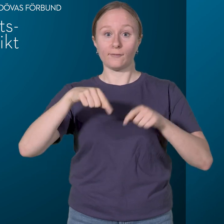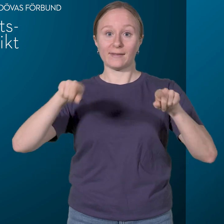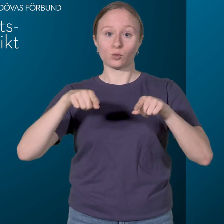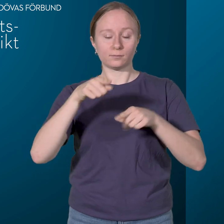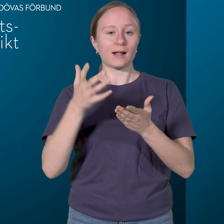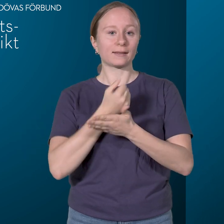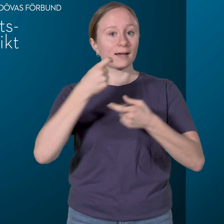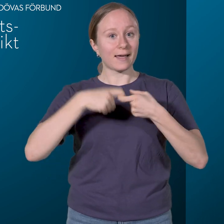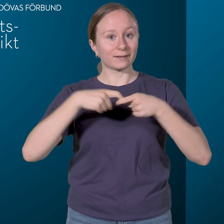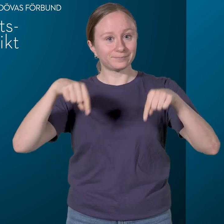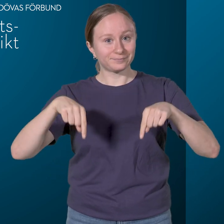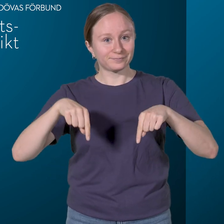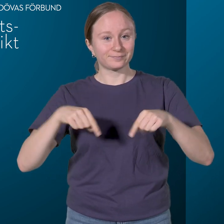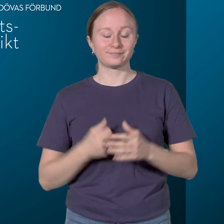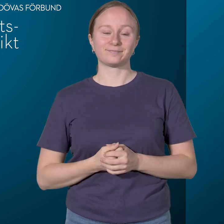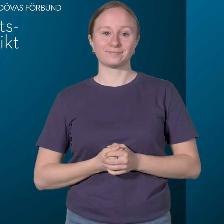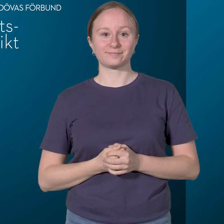i videon som du hittar via länken nedan.